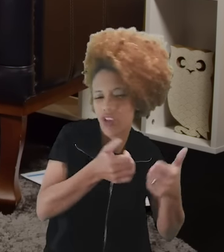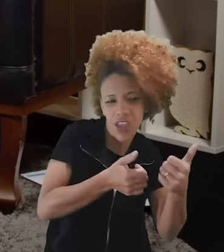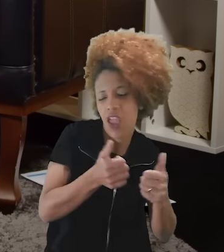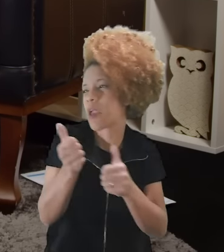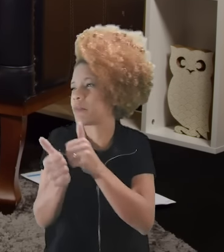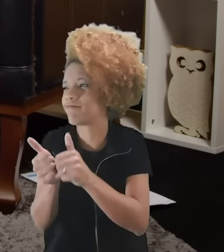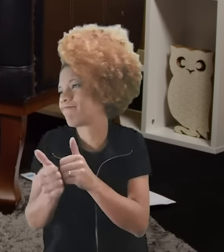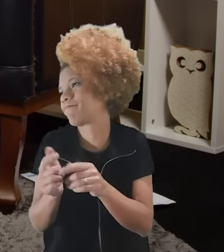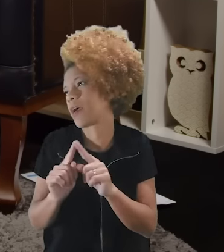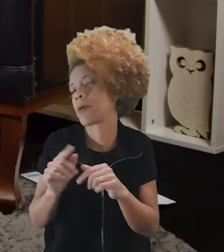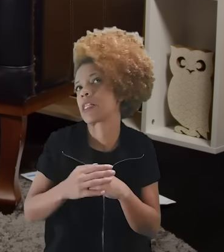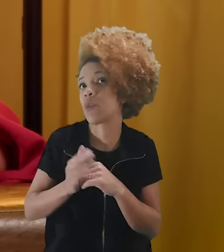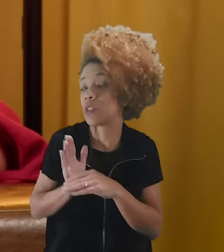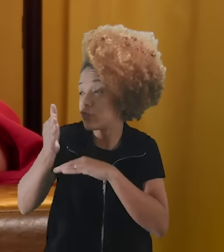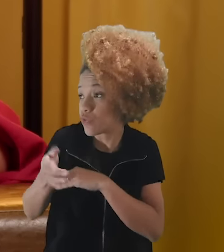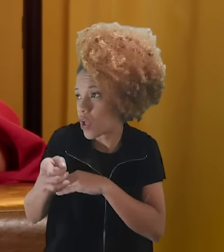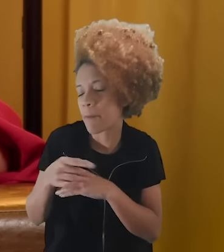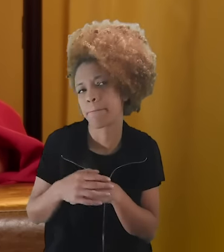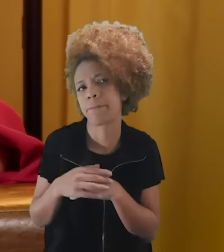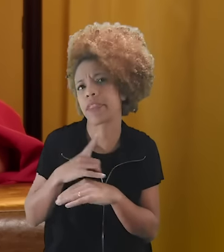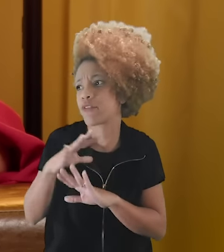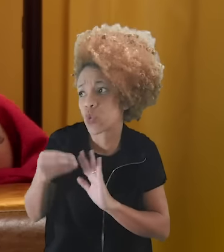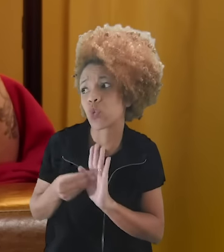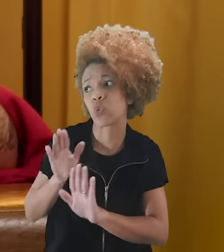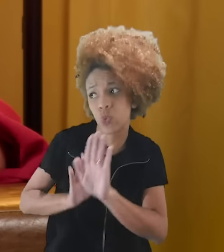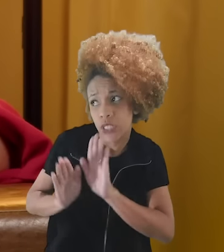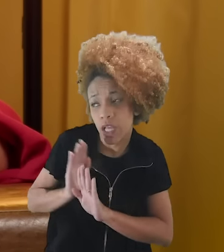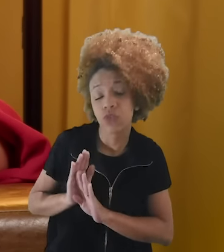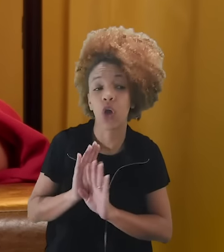outro outro espaço de voz tanto que quando eu fui para lá eh teve todo um cuidado da produção de de